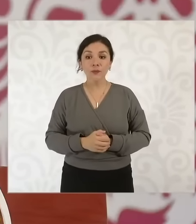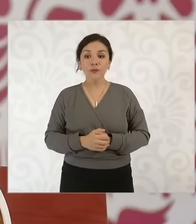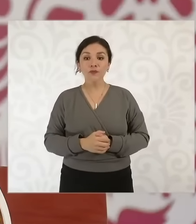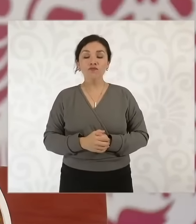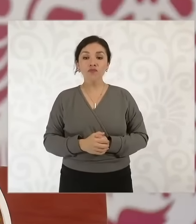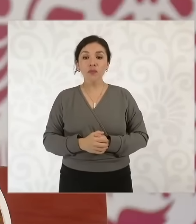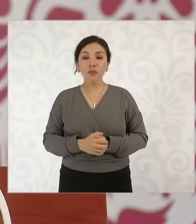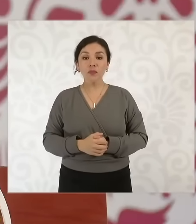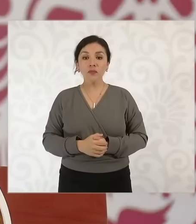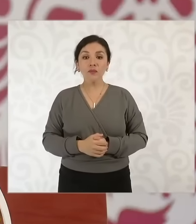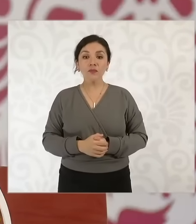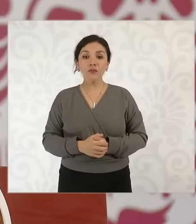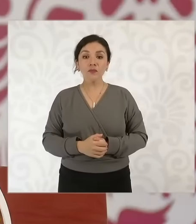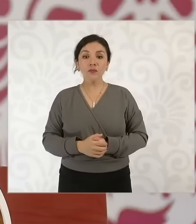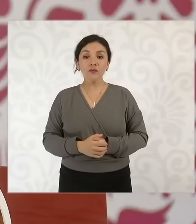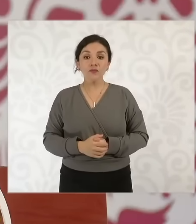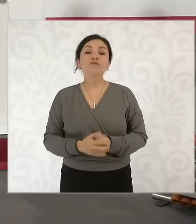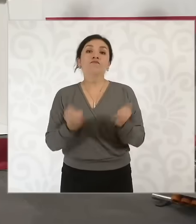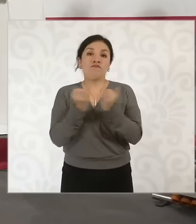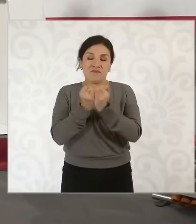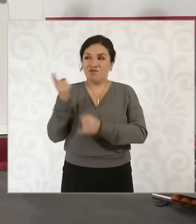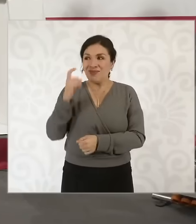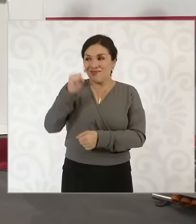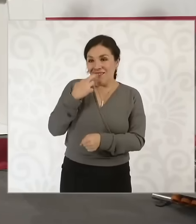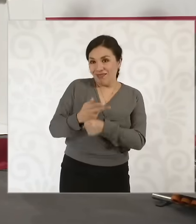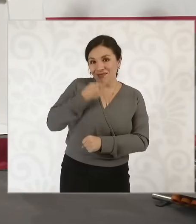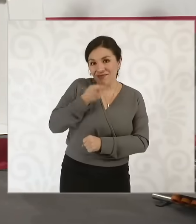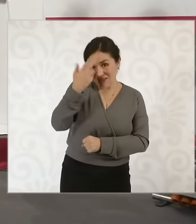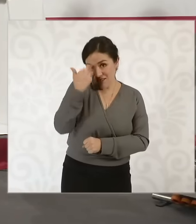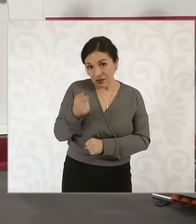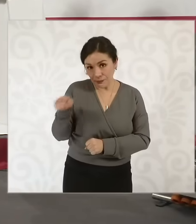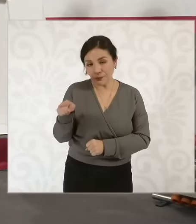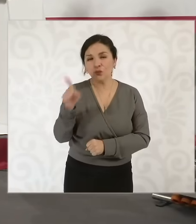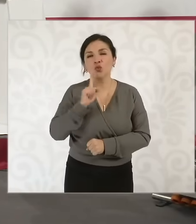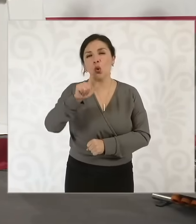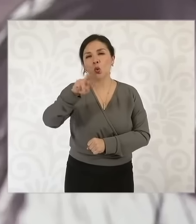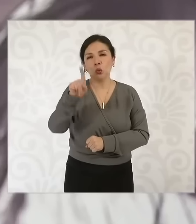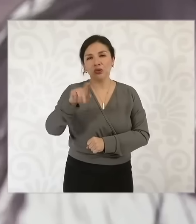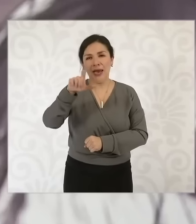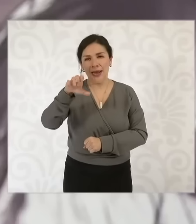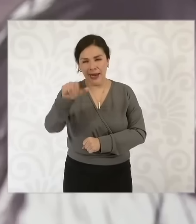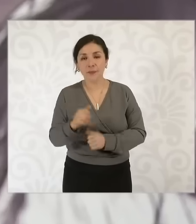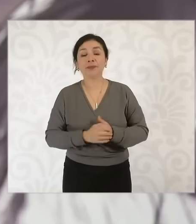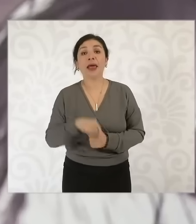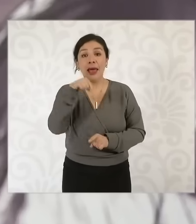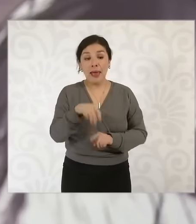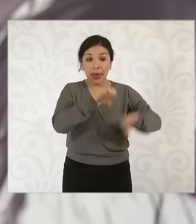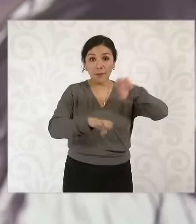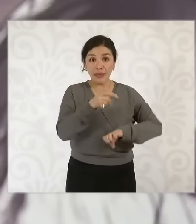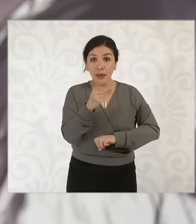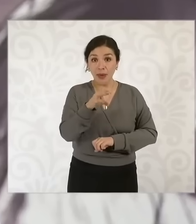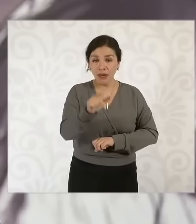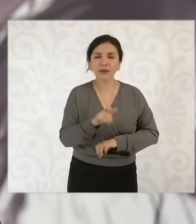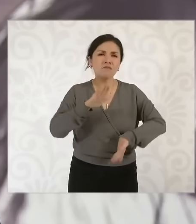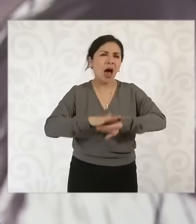Eh, como bien dijo la secretaria este Lucelena González, Pemex ha hecho un gran esfuerzo por la